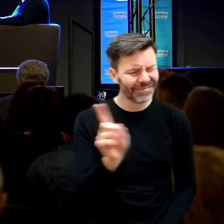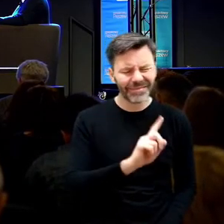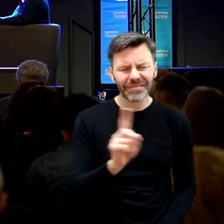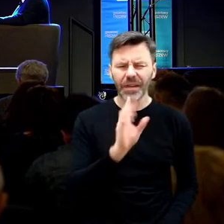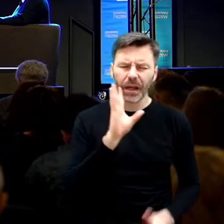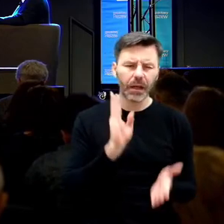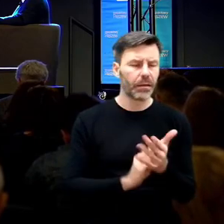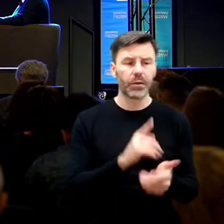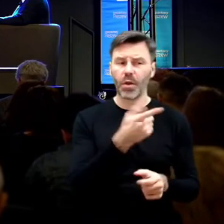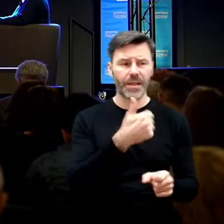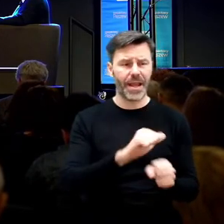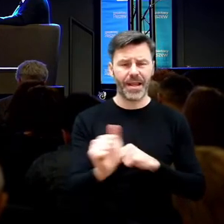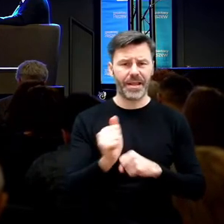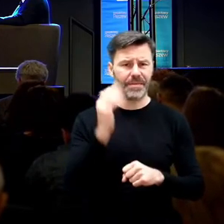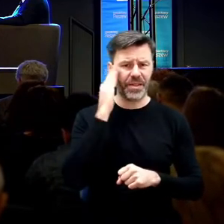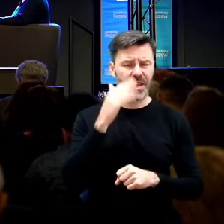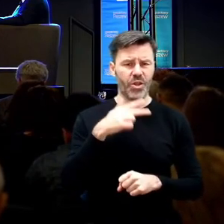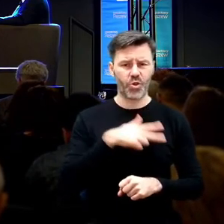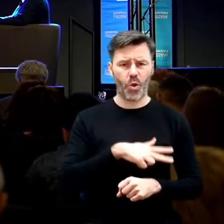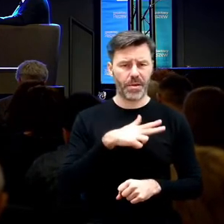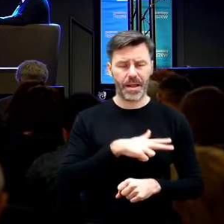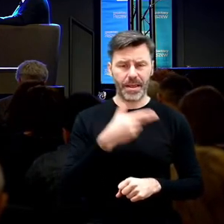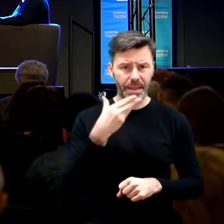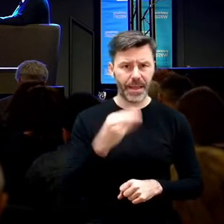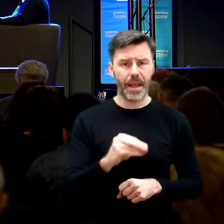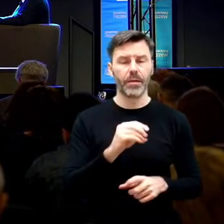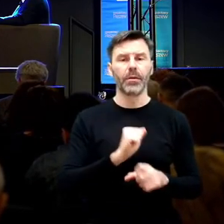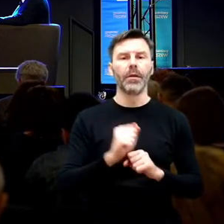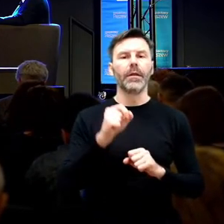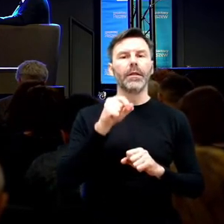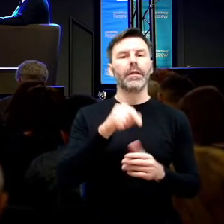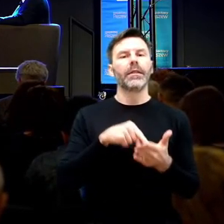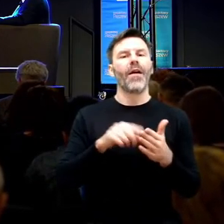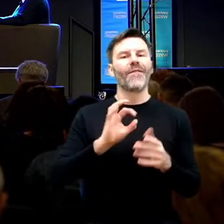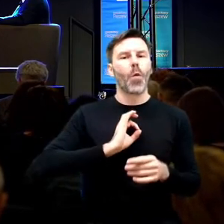to są tylko i wyłącznie mieszkania, które będą własnością tych mieszkańców,